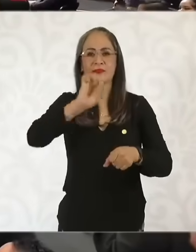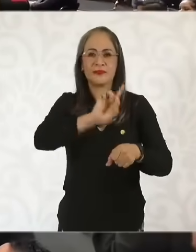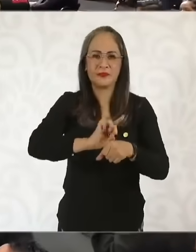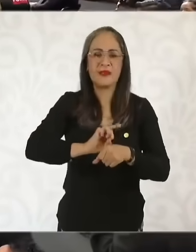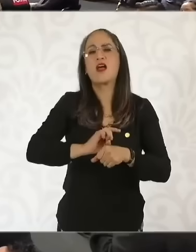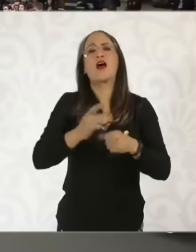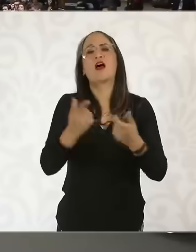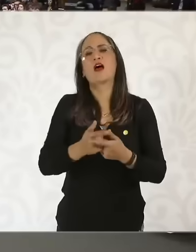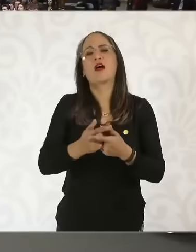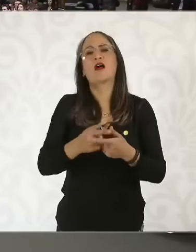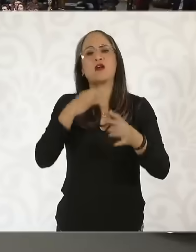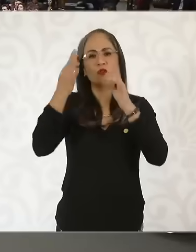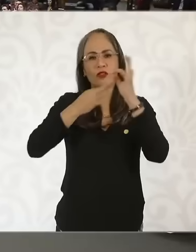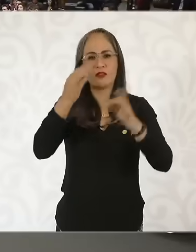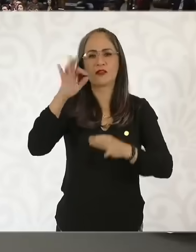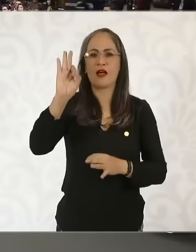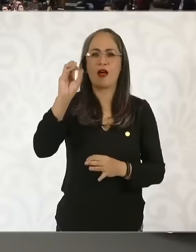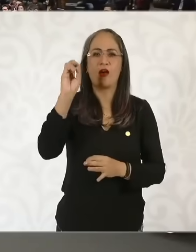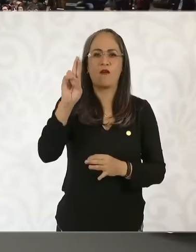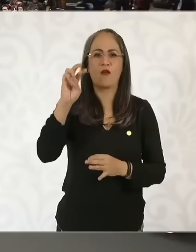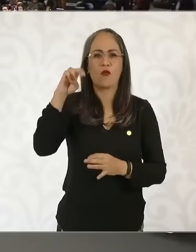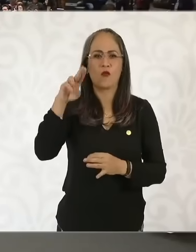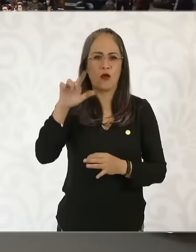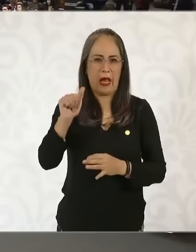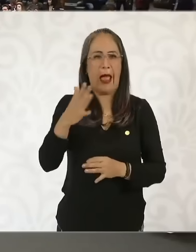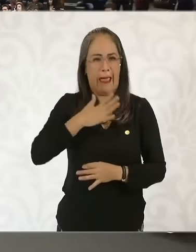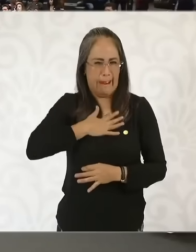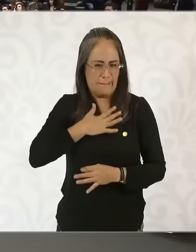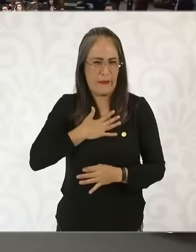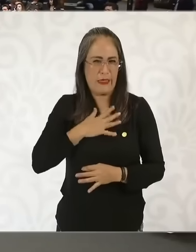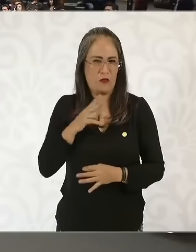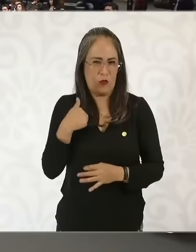Fórmula para precisar, si me permiten, no me queda muy claro como creo que a la mayoría, cuáles son